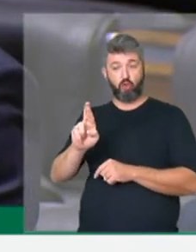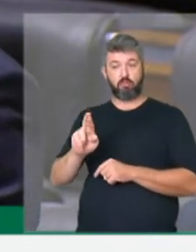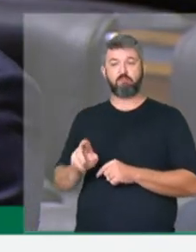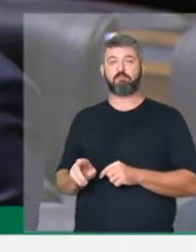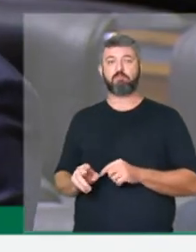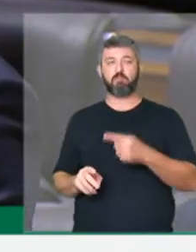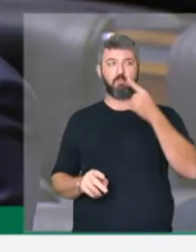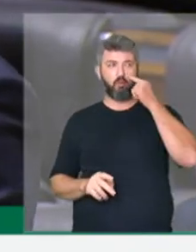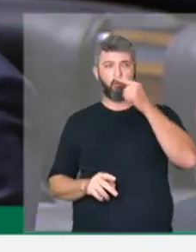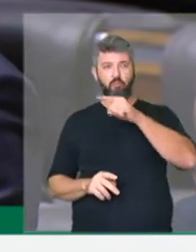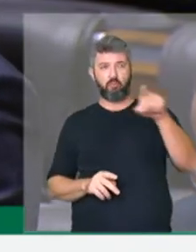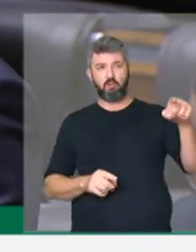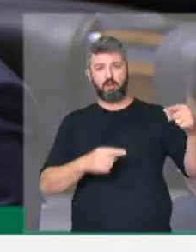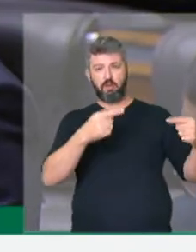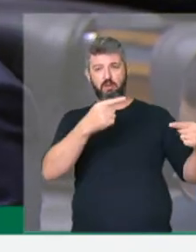DE SE READEQUAR A SITUAÇÃO DESSA DÍVIDA FISCAL. VIROU